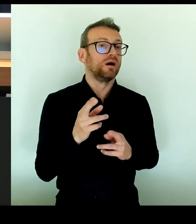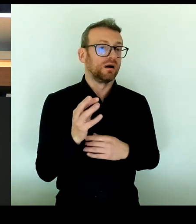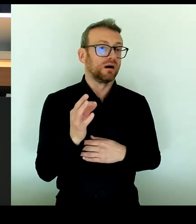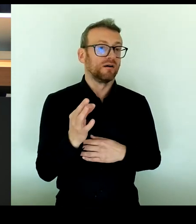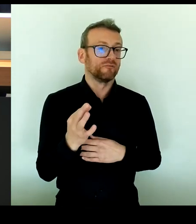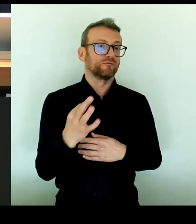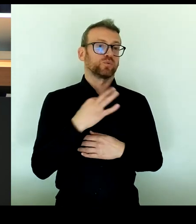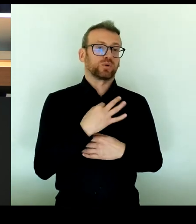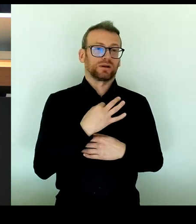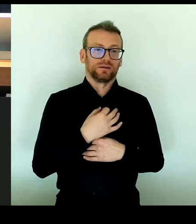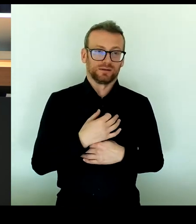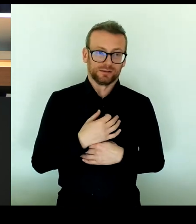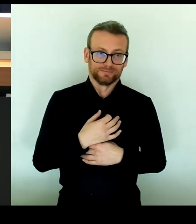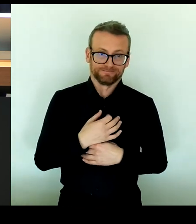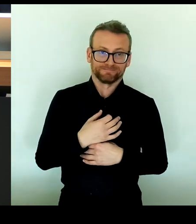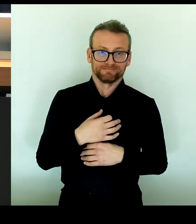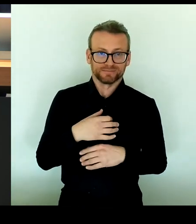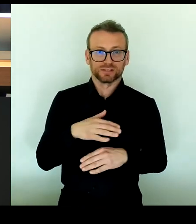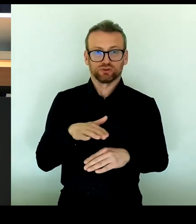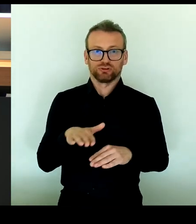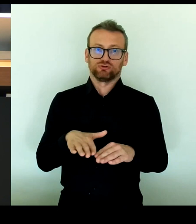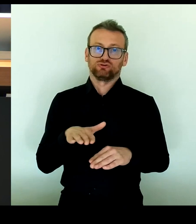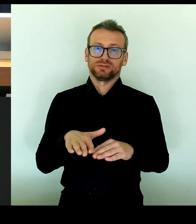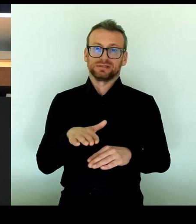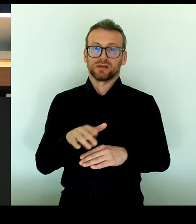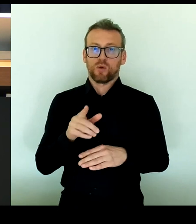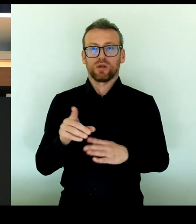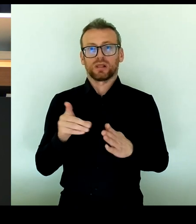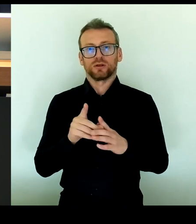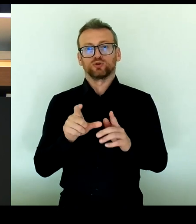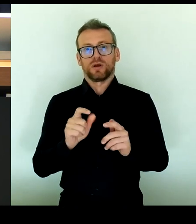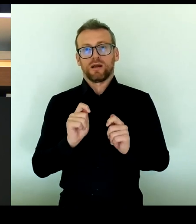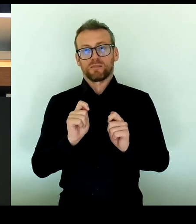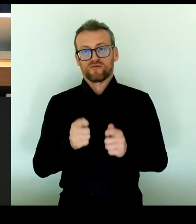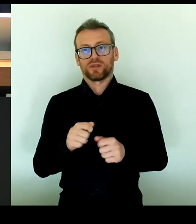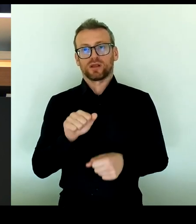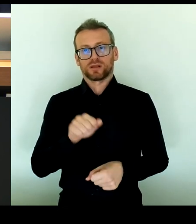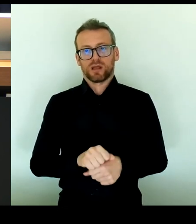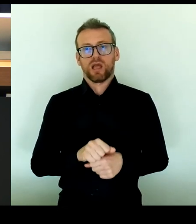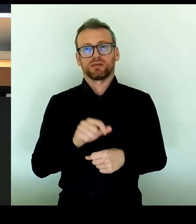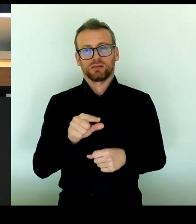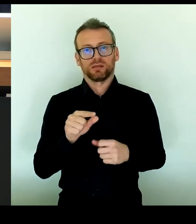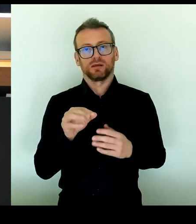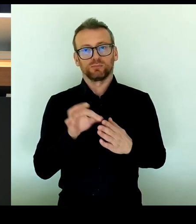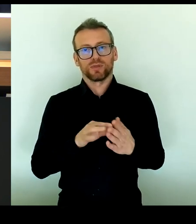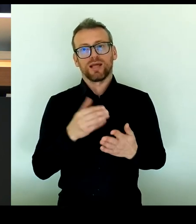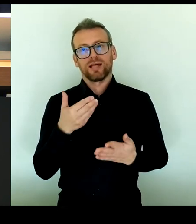personenbezogenen Daten mit den hantieren, das wir nicht über bürokratisch belastet werden, sondern dass wir genau die